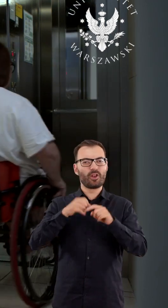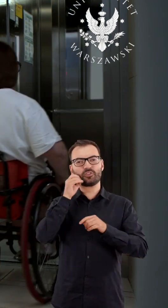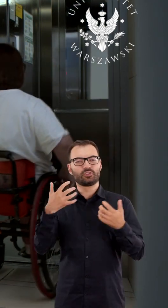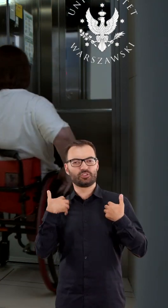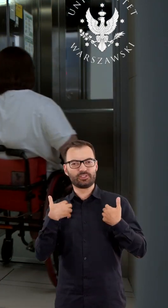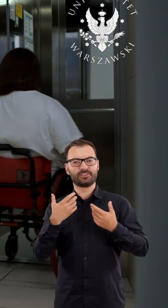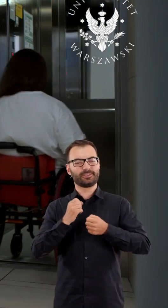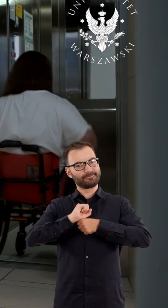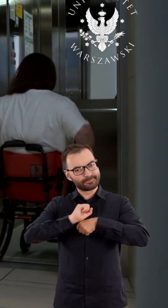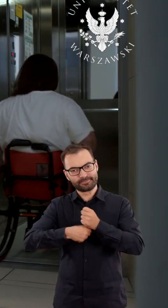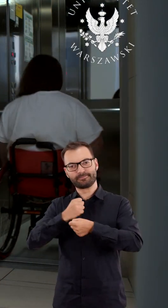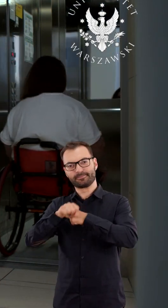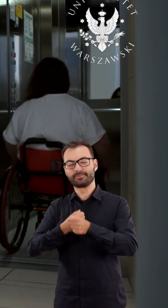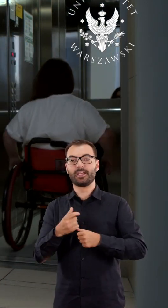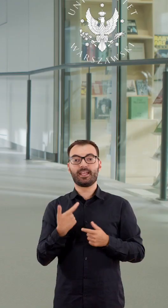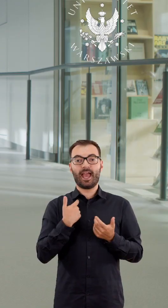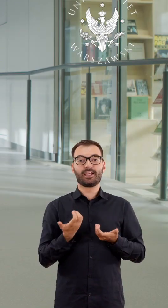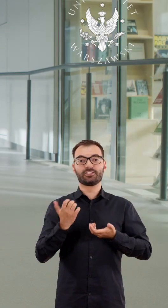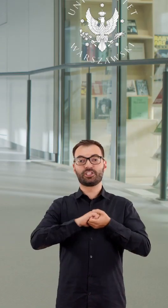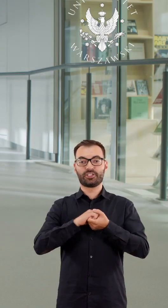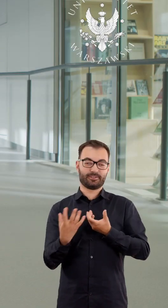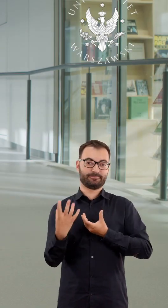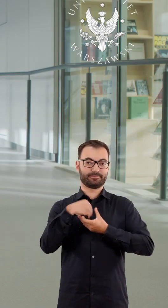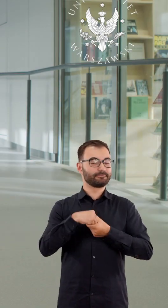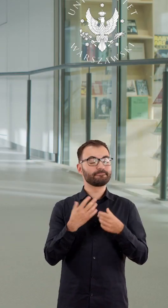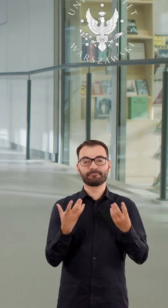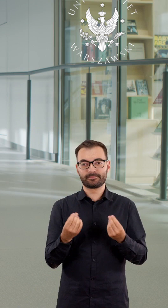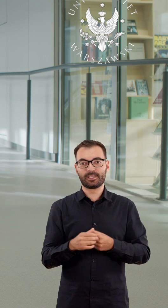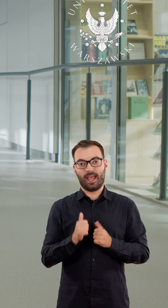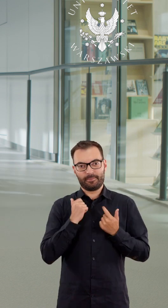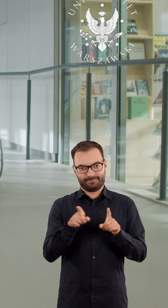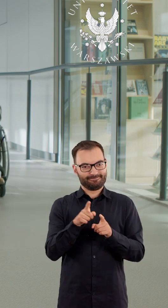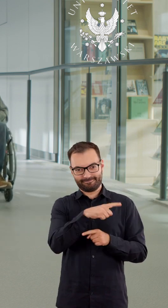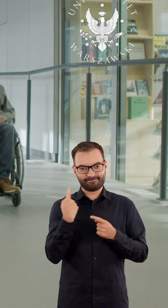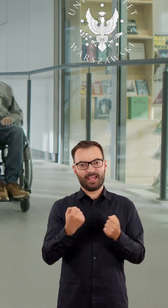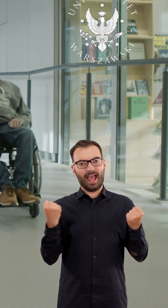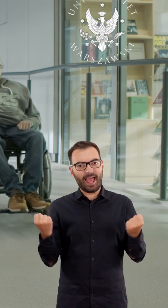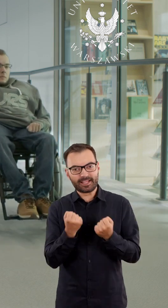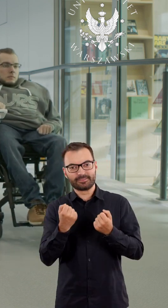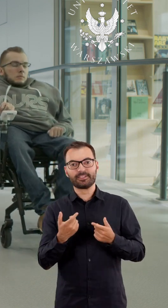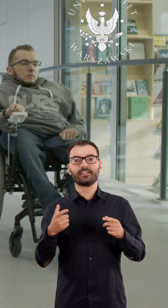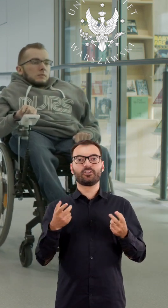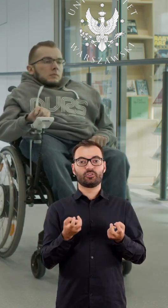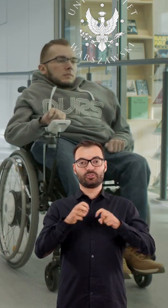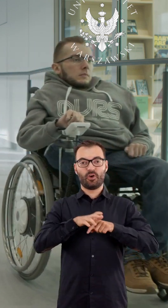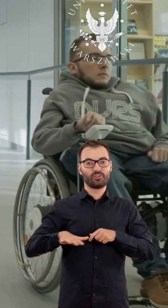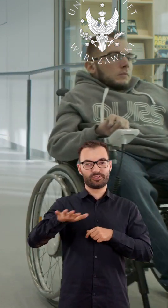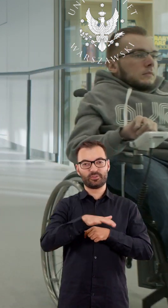Do zrzeszenia SZON dołączyłam, aby również ze wszystkimi równie aktywnie stworzyć na naszym Uniwersytecie Warszawskim